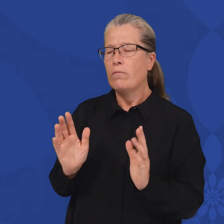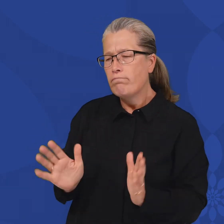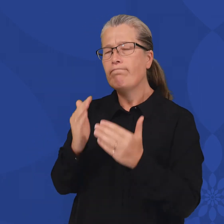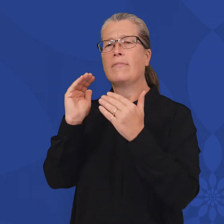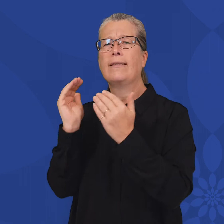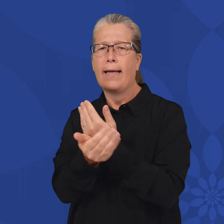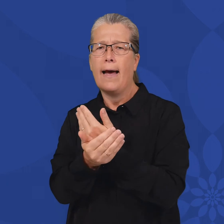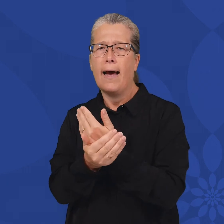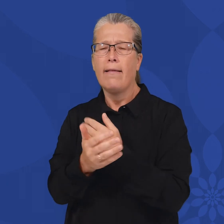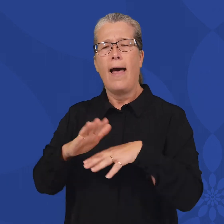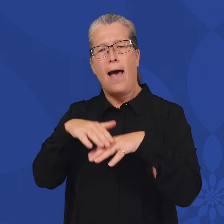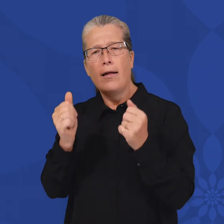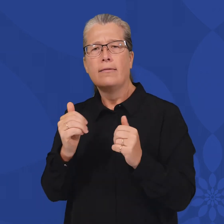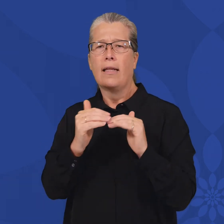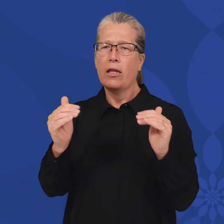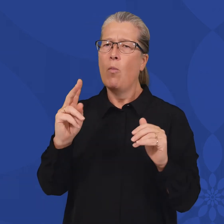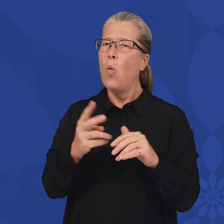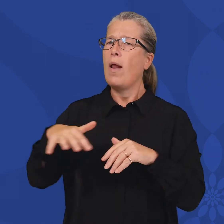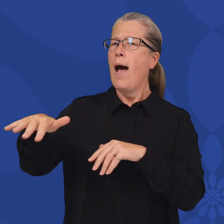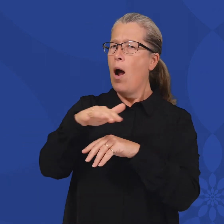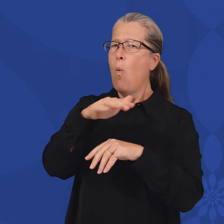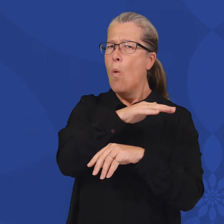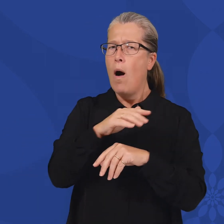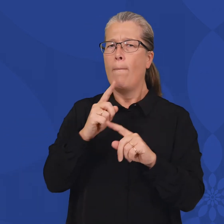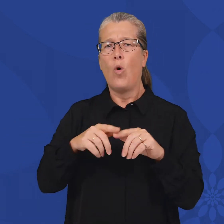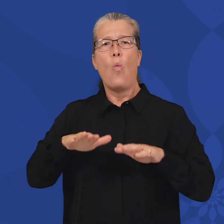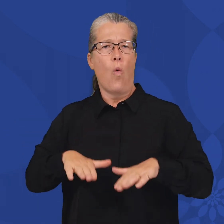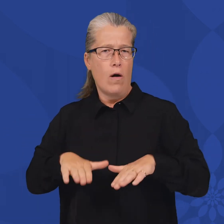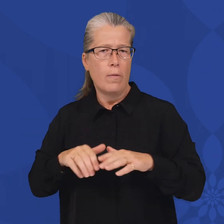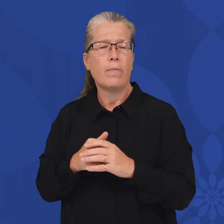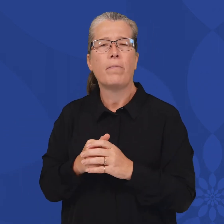främja hälsosäkerheten både regionalt och lokalt.